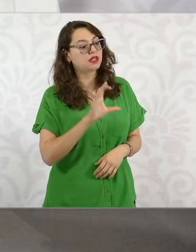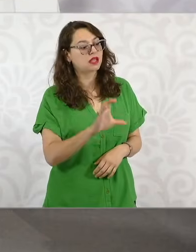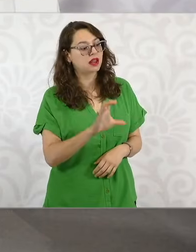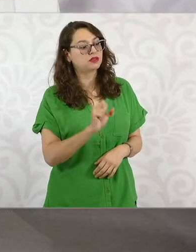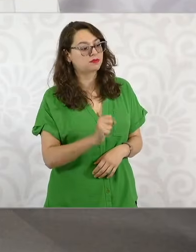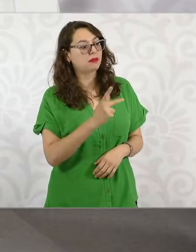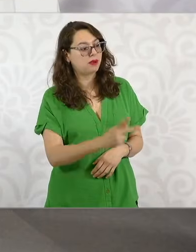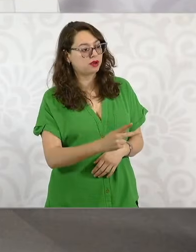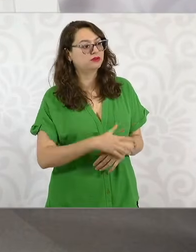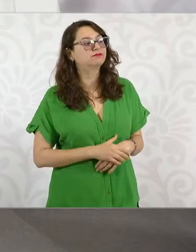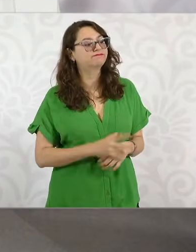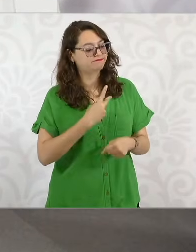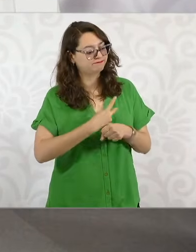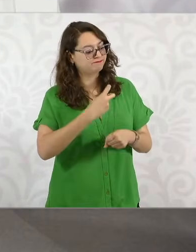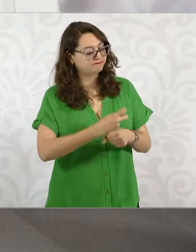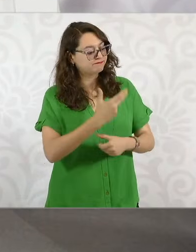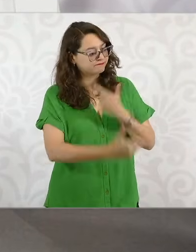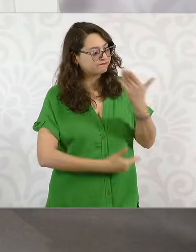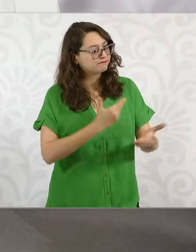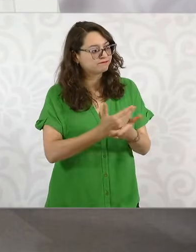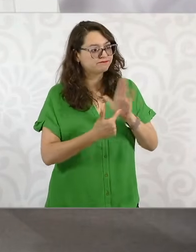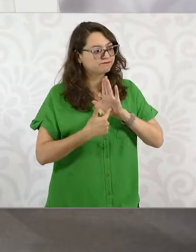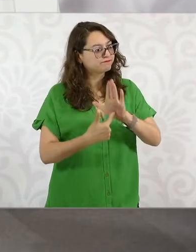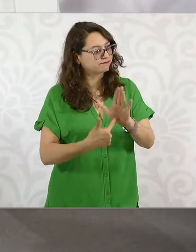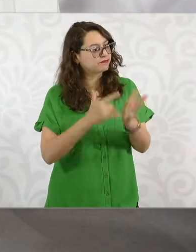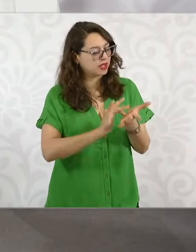Muchas gracias por la oportunidad de presentar estos nuevos proyectos de inversión de Kenner.